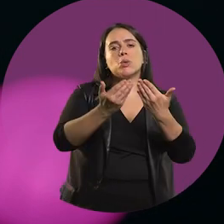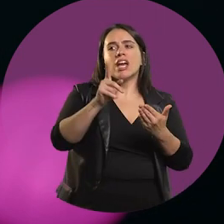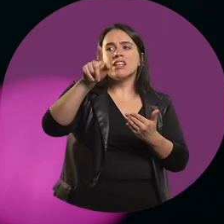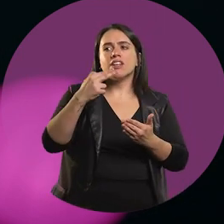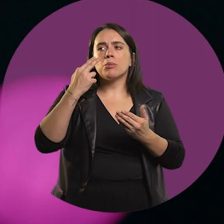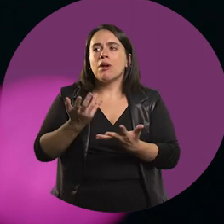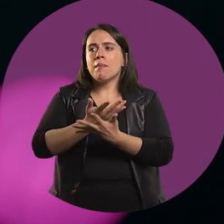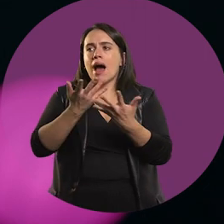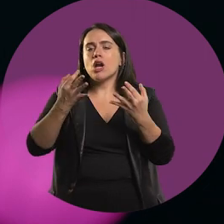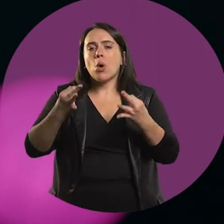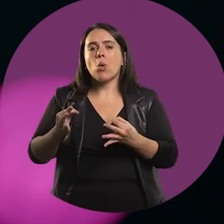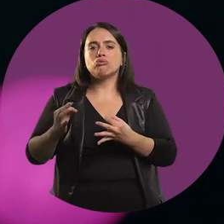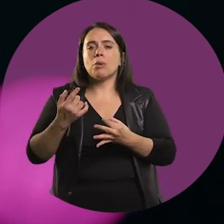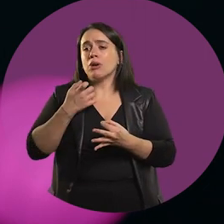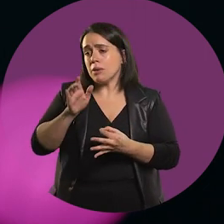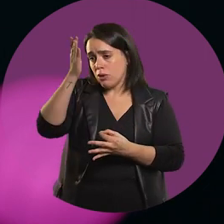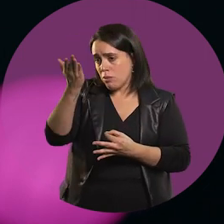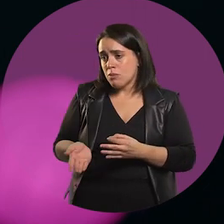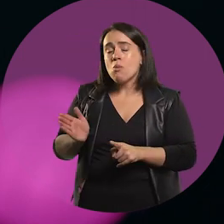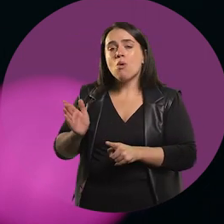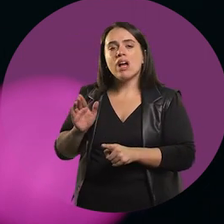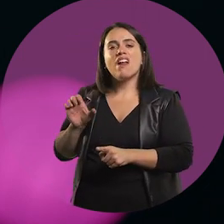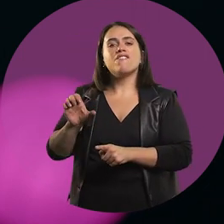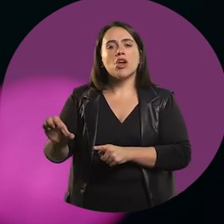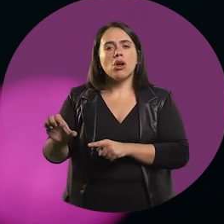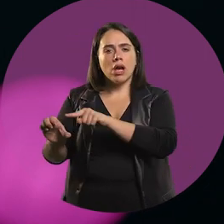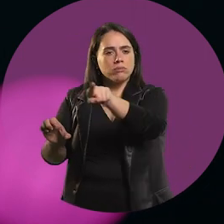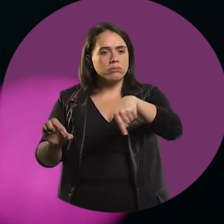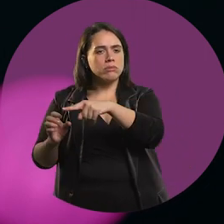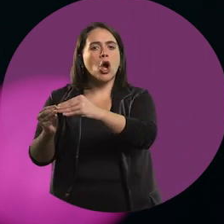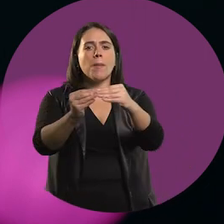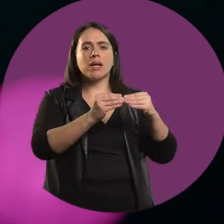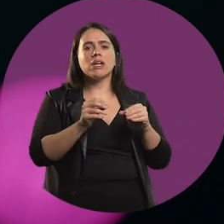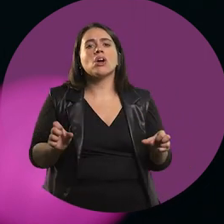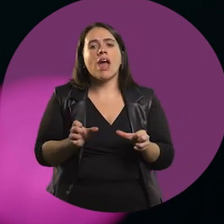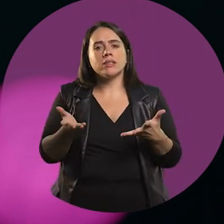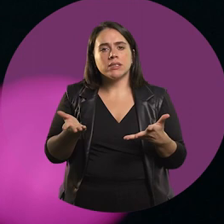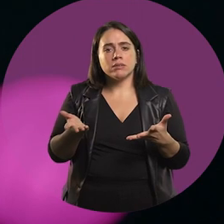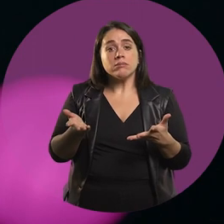si uno de los estudiantes del grupo es víctima de un femicidio.